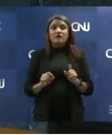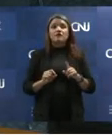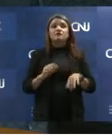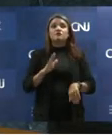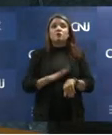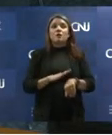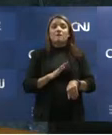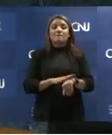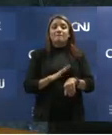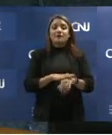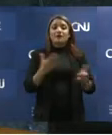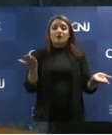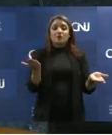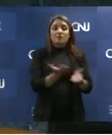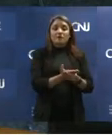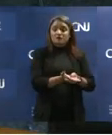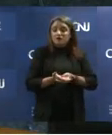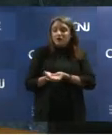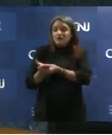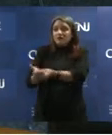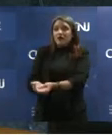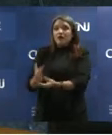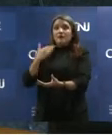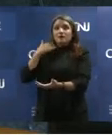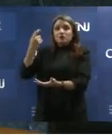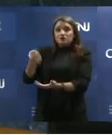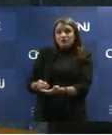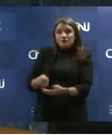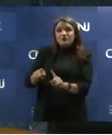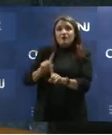e os afastamentos posteriores eu peço vênia, ministro corregedor,